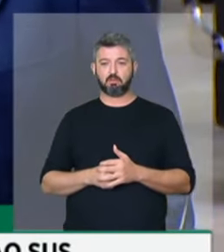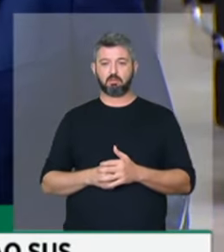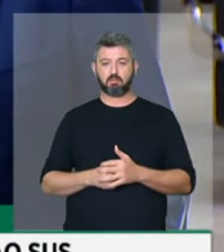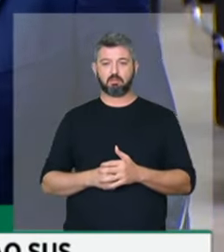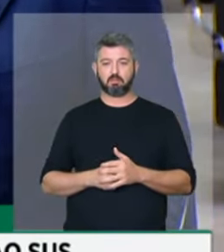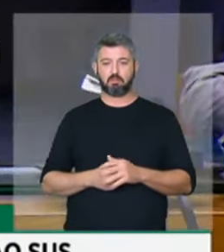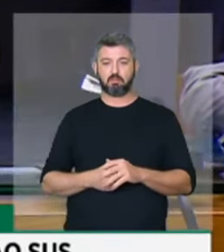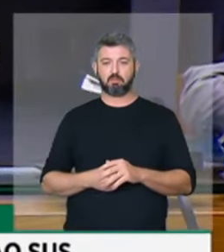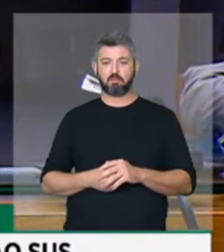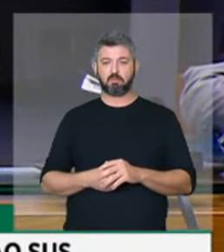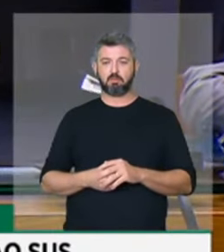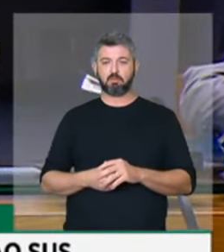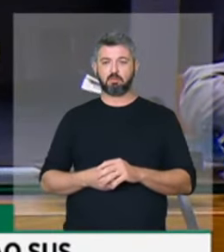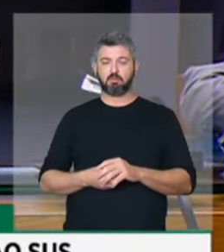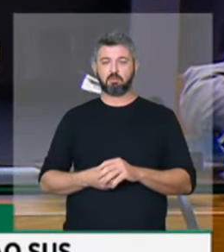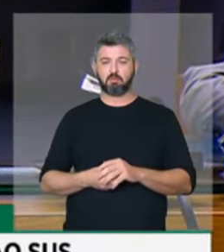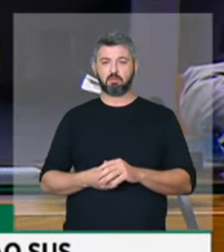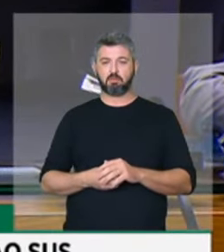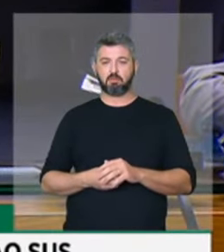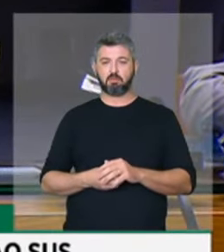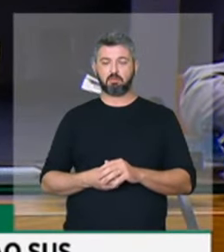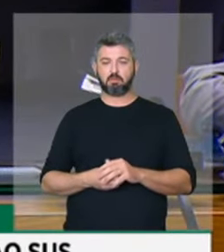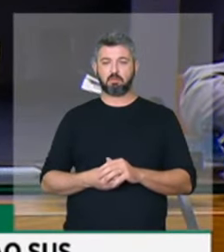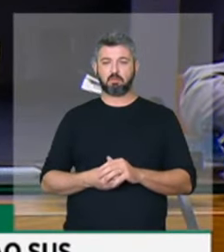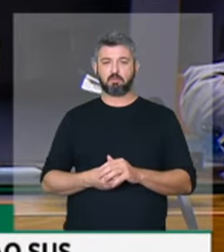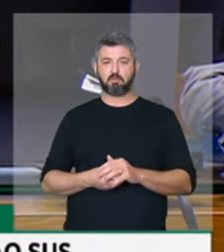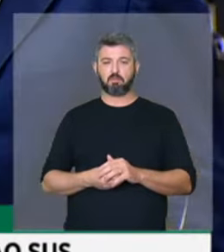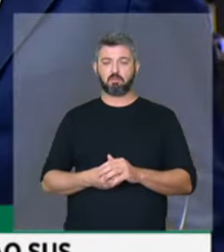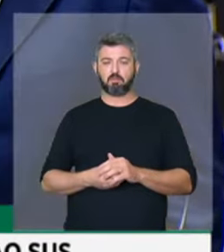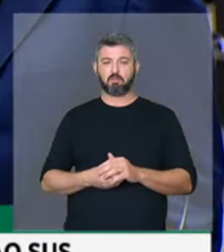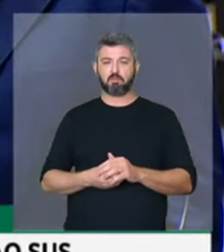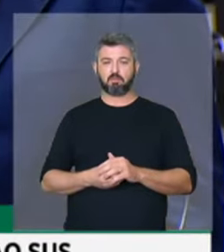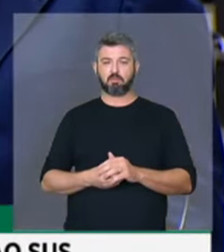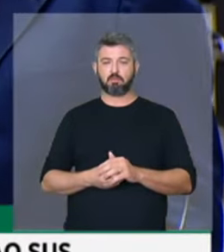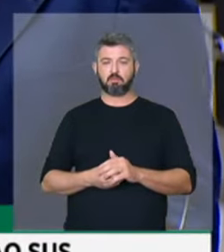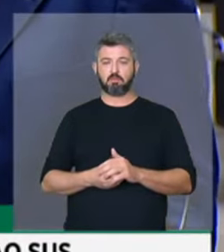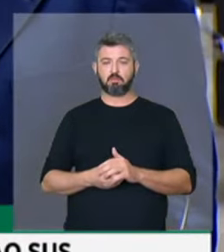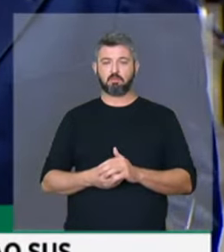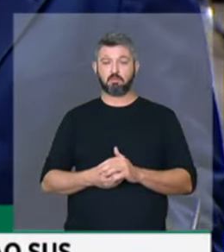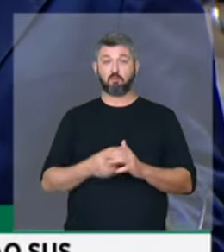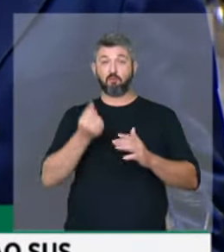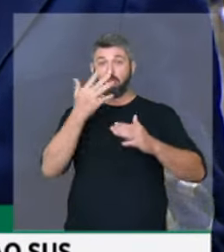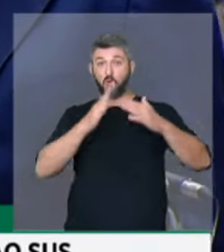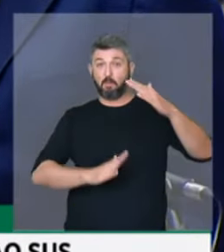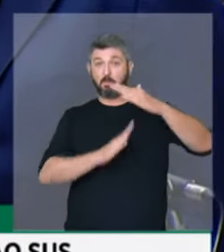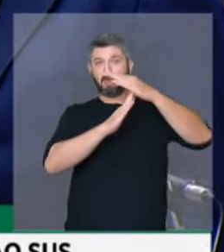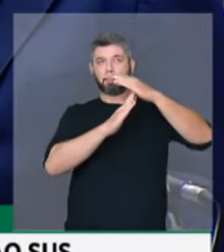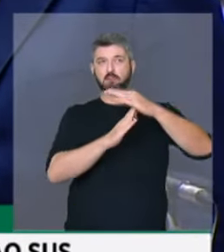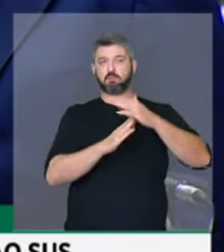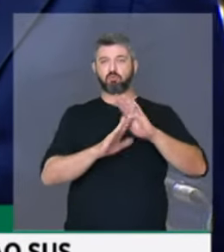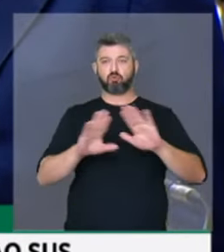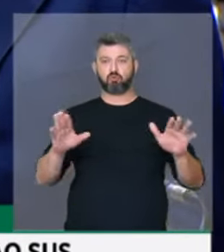A SUGESTÃO DE TEXTO. -- [DEPUTADO]: A GENTE ACRESCENTA AQUI, PADILHA, O VALOR MÁXIMO, ESTÁ AQUI, REPRESENTANTE DA OPOSIÇÃO E